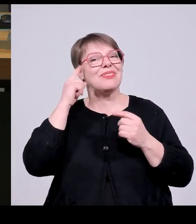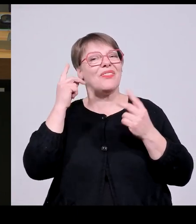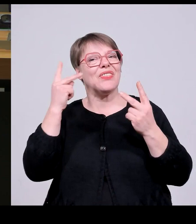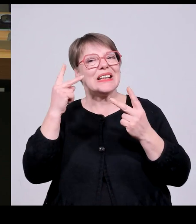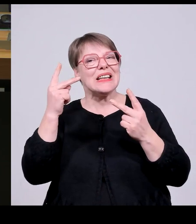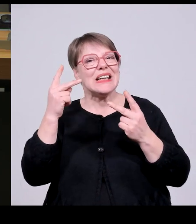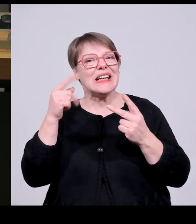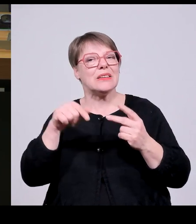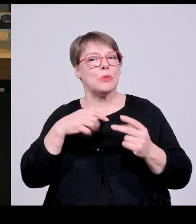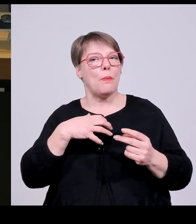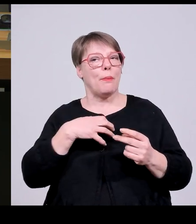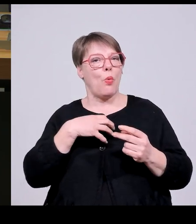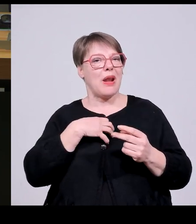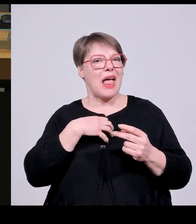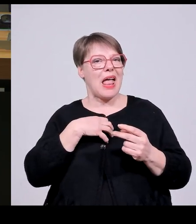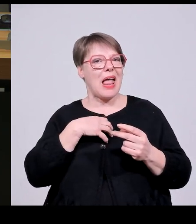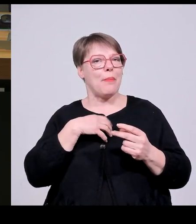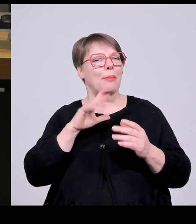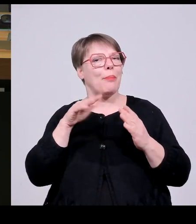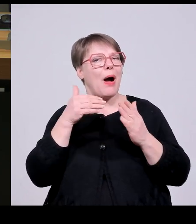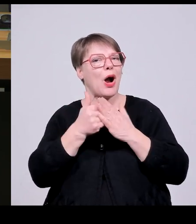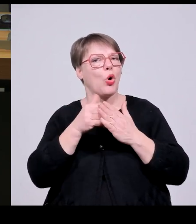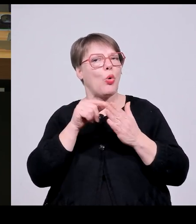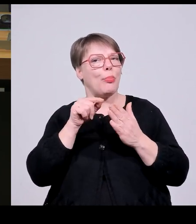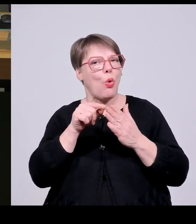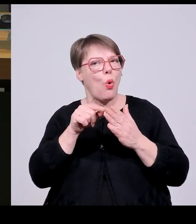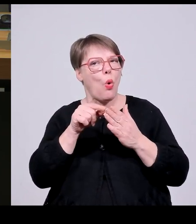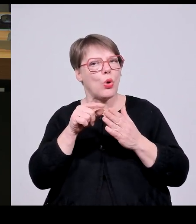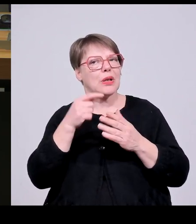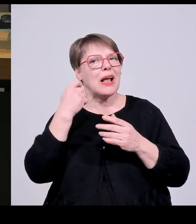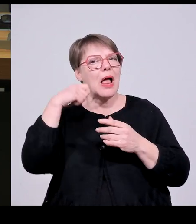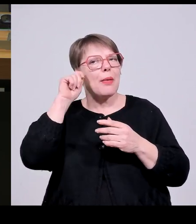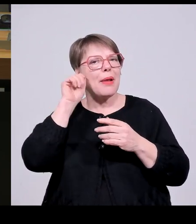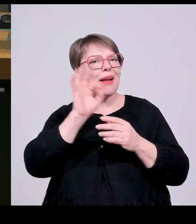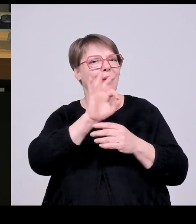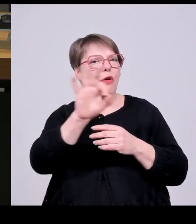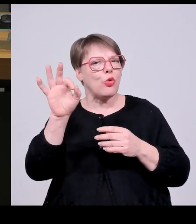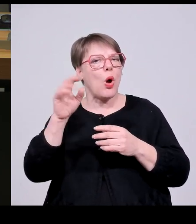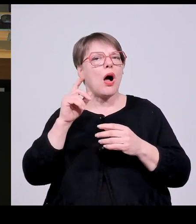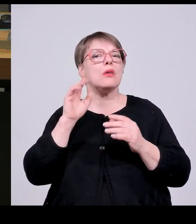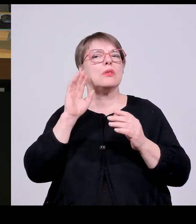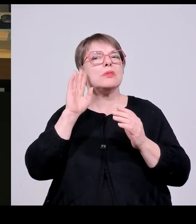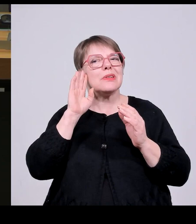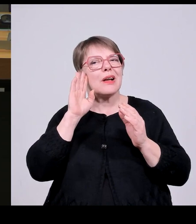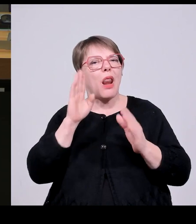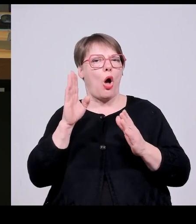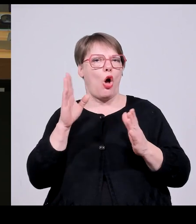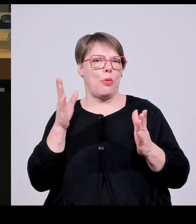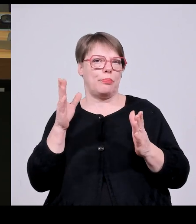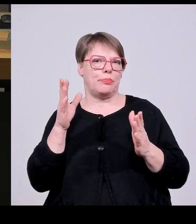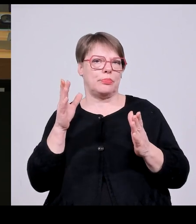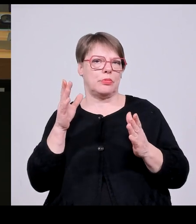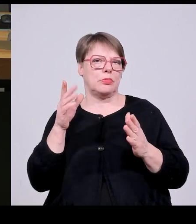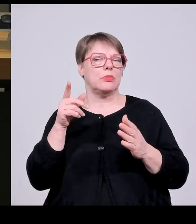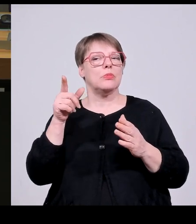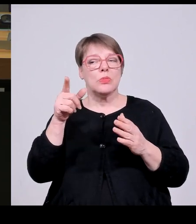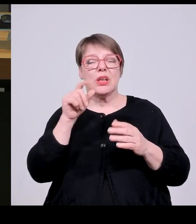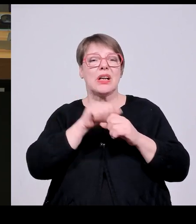Wählern in Berlin das Signal vermitteln wollen, es interessiert sie nicht in den Bezirken gewählt wird, dann ist auch das ehrlich. Dann bin ich aber sehr gespannt, wie Sie das hier begründen.